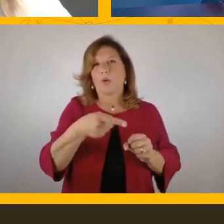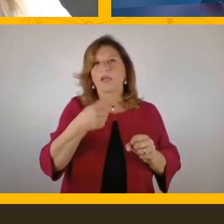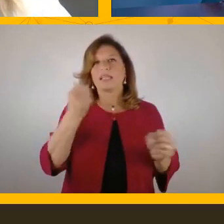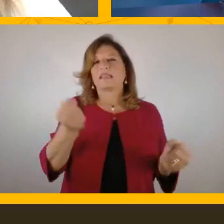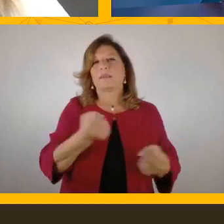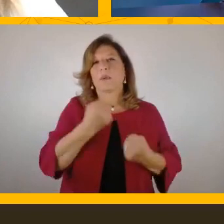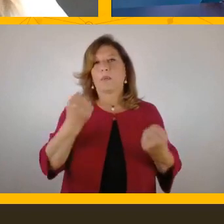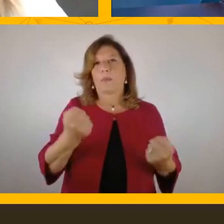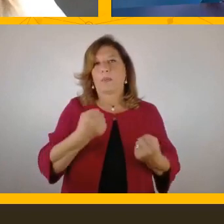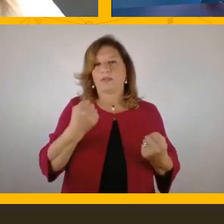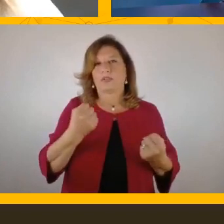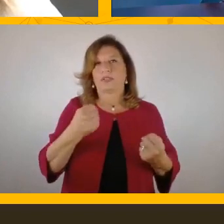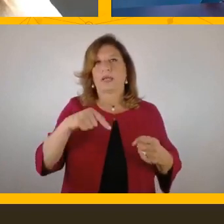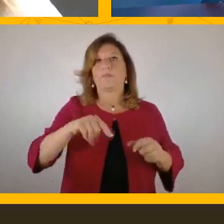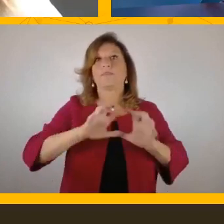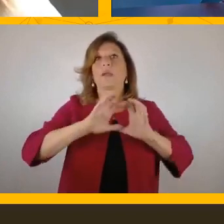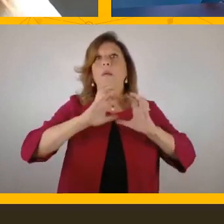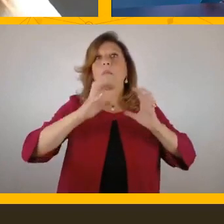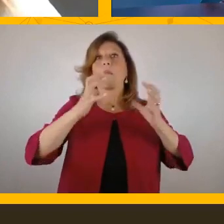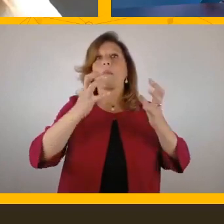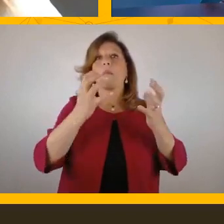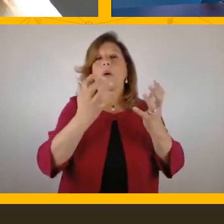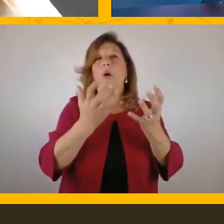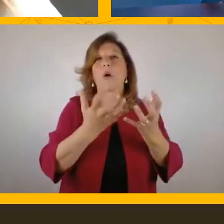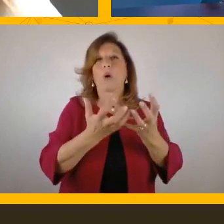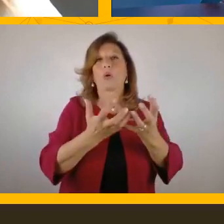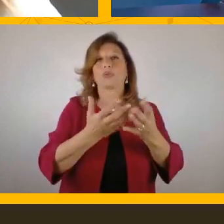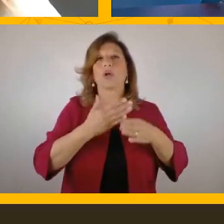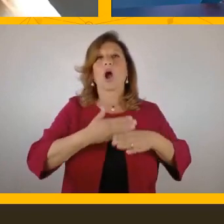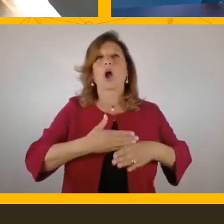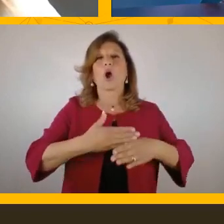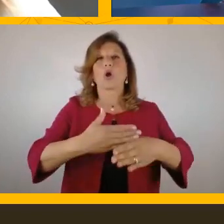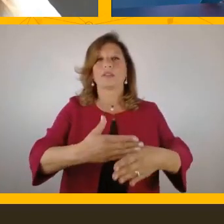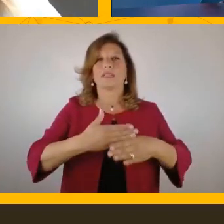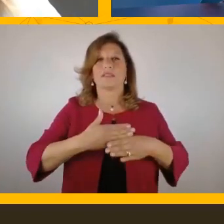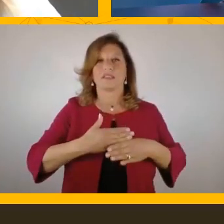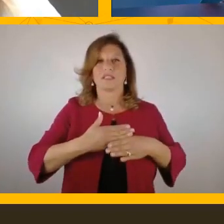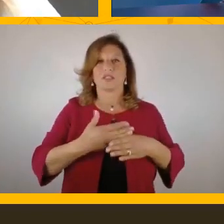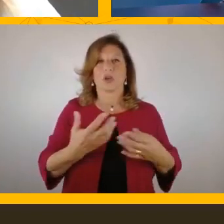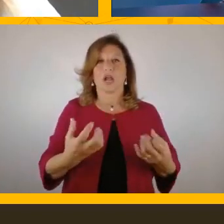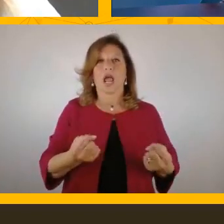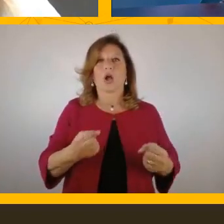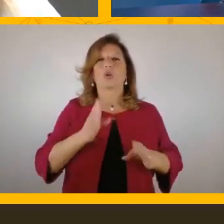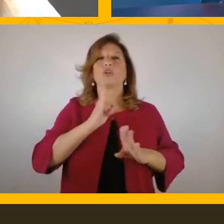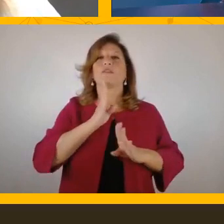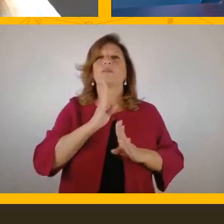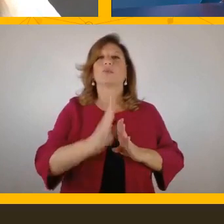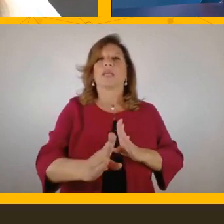oggi eh che è un mondo eh in cui la condivisione dei